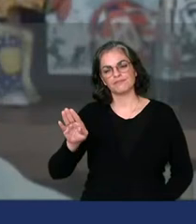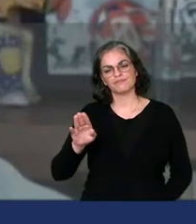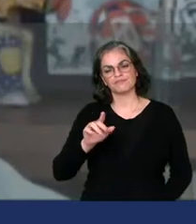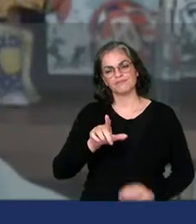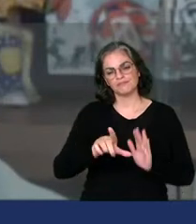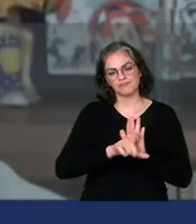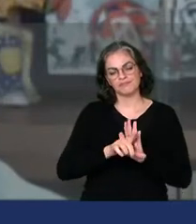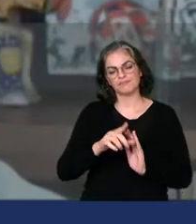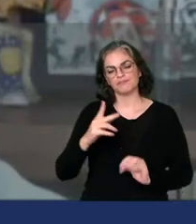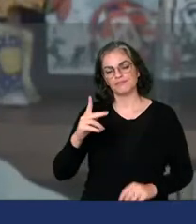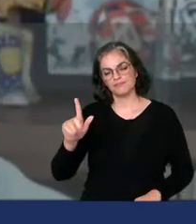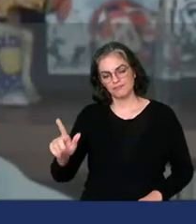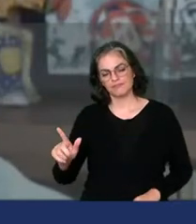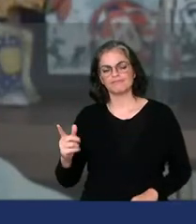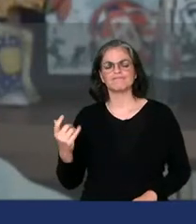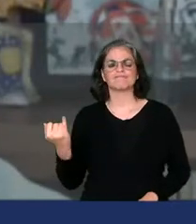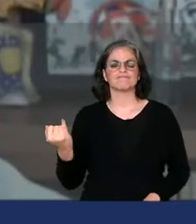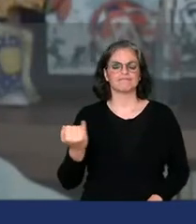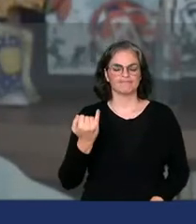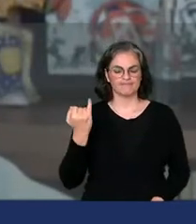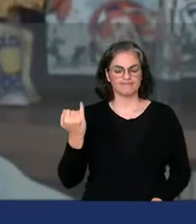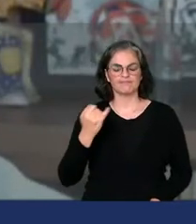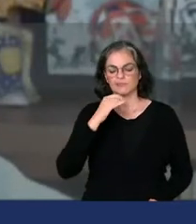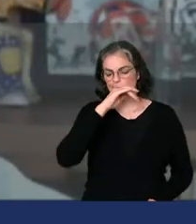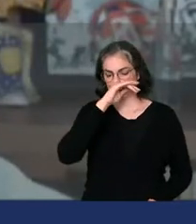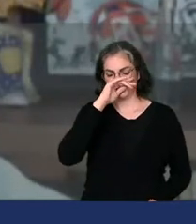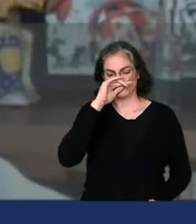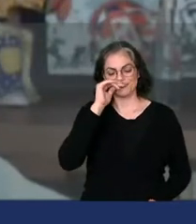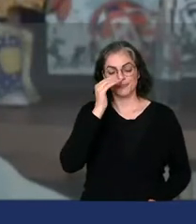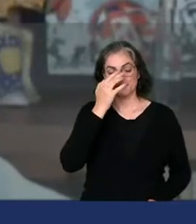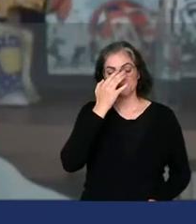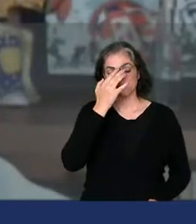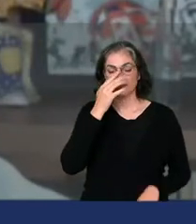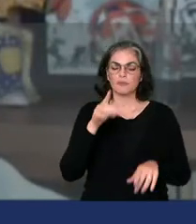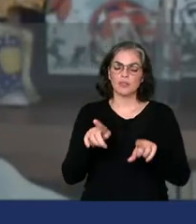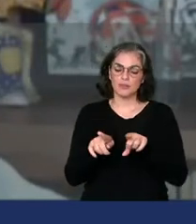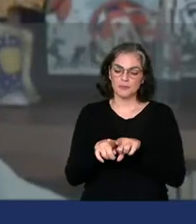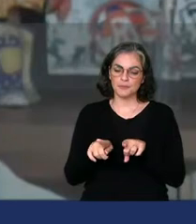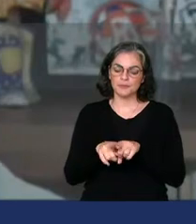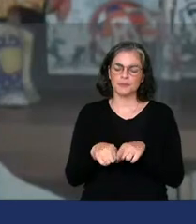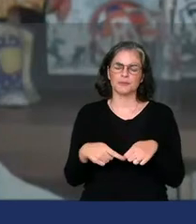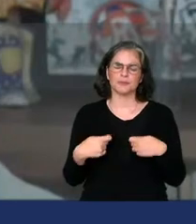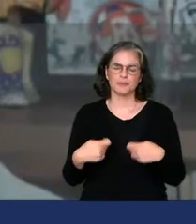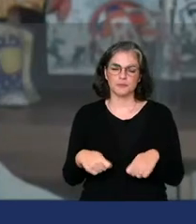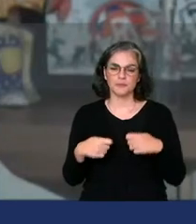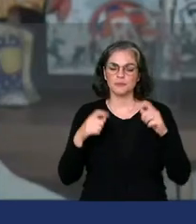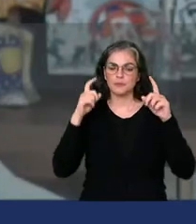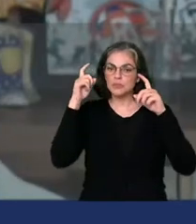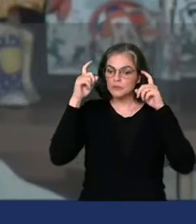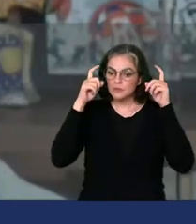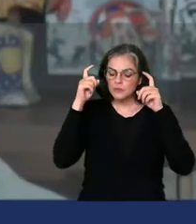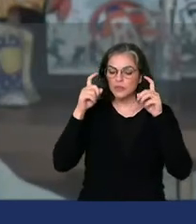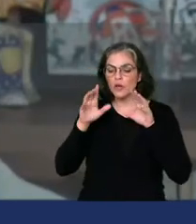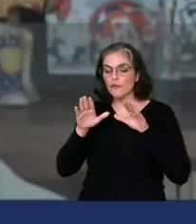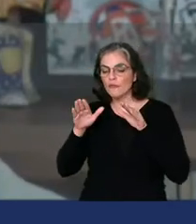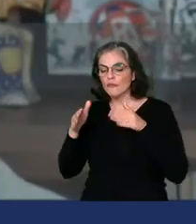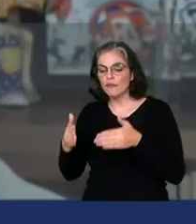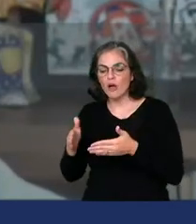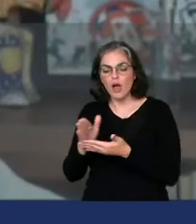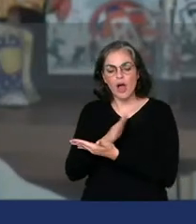PANDEMIA, A LEI PAULO GUSTAVO E ALDIR BLANC SÃO NECESSÁRIOS E INDISPENSÁ VEIS, COMO É IMPORTANTE QUE HAJA A PREOCUPAÇÃO DE PRIORIZAR SEGMENTOS QUE ESTÃO